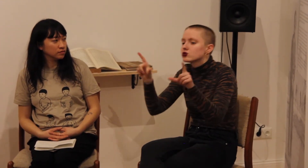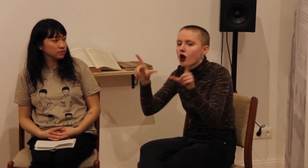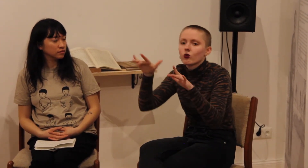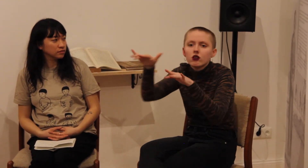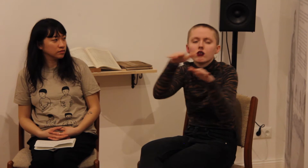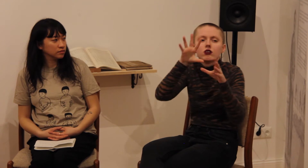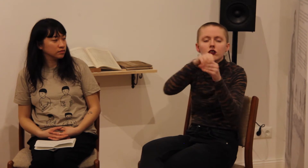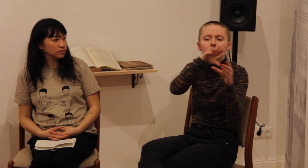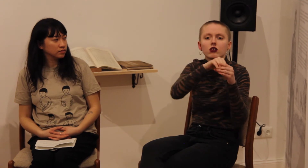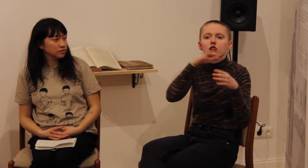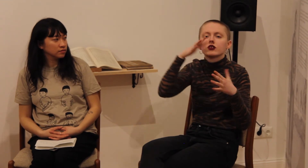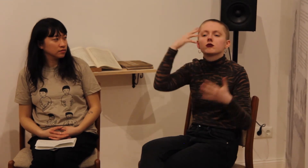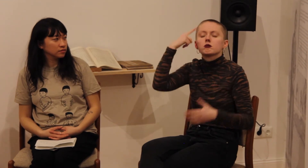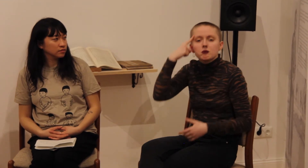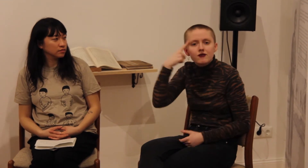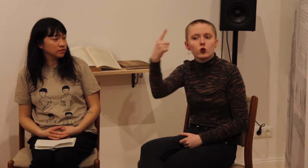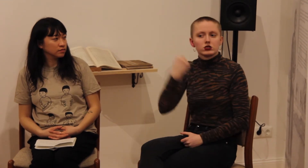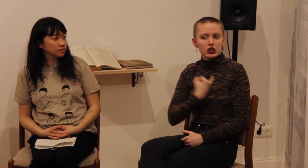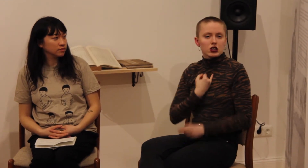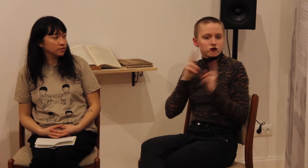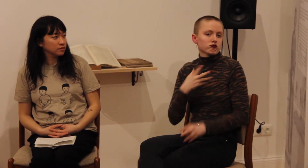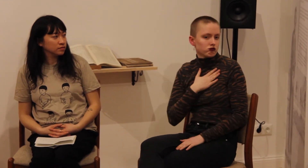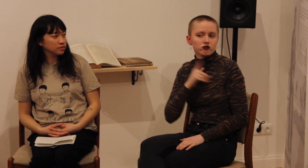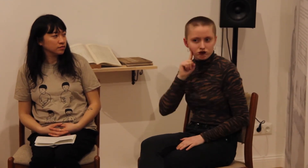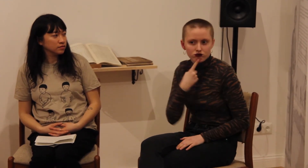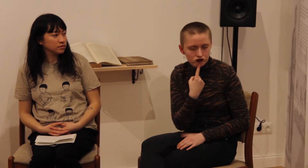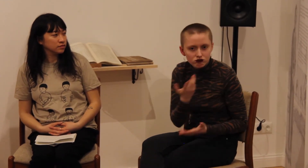Ich bin jetzt auch bei jubel³ ehrenamtlich tätig.